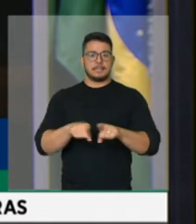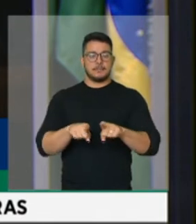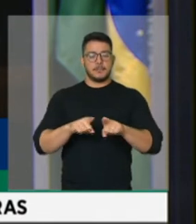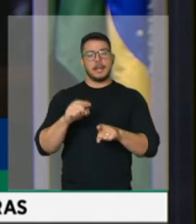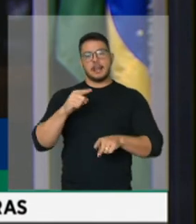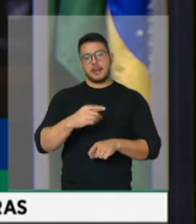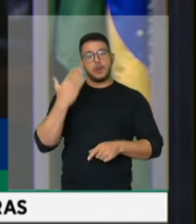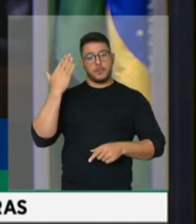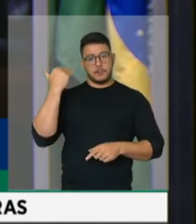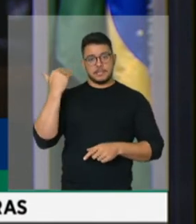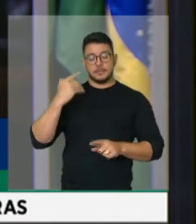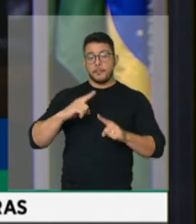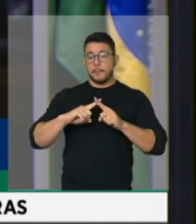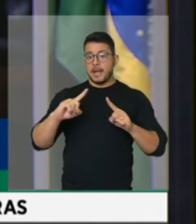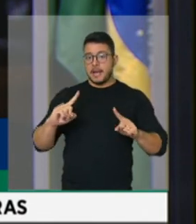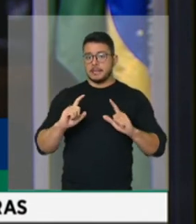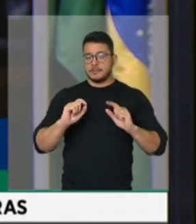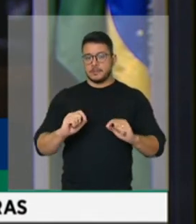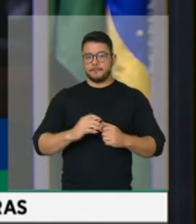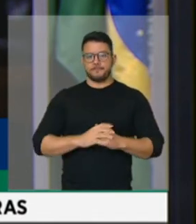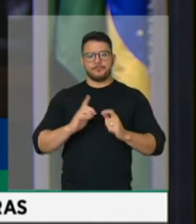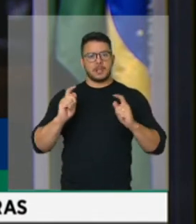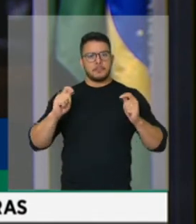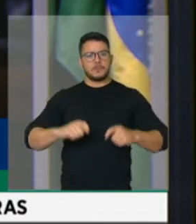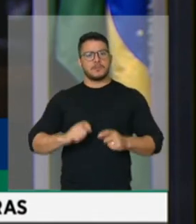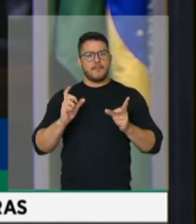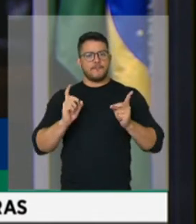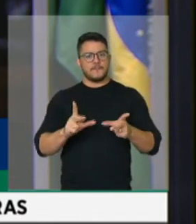CAPACIDADE APORTE SERIAM REDUZIDAS. DISPONIBILIDADE CAPITAL ORIUNDA DOS EMPREGADOS POR SUA VEZ NÃO SERIA